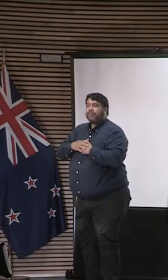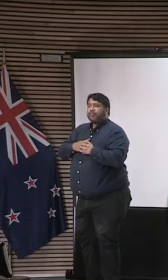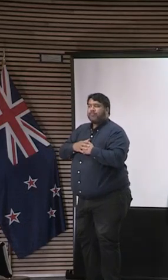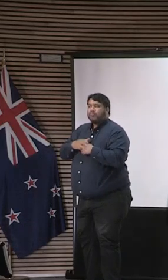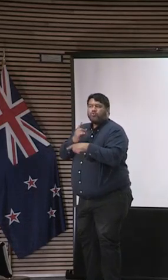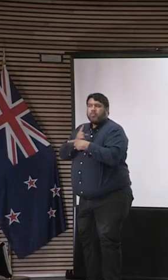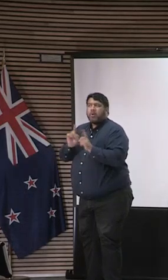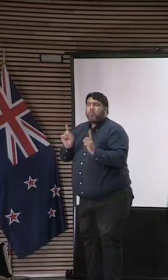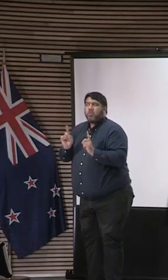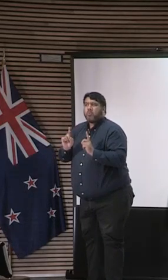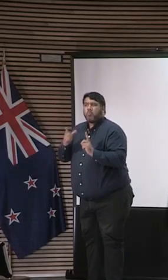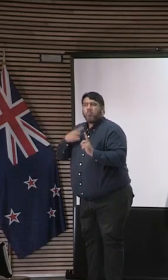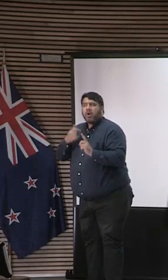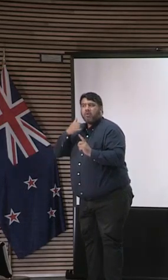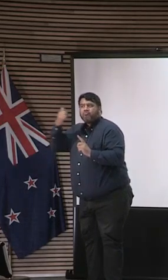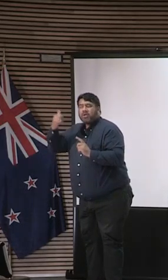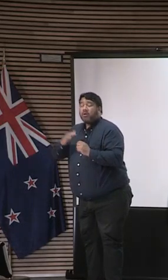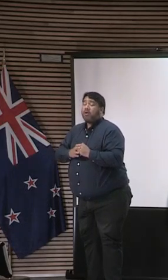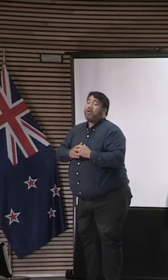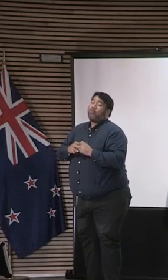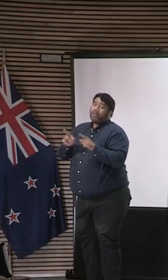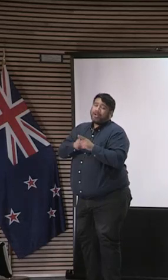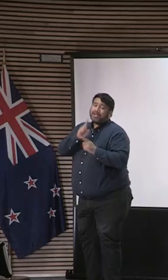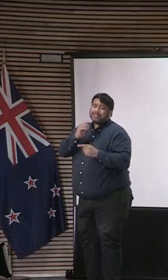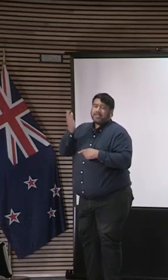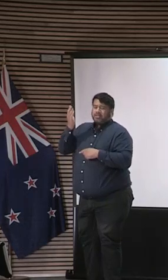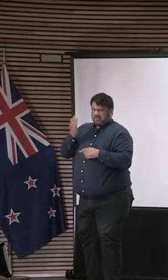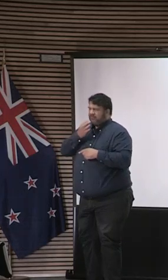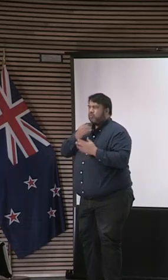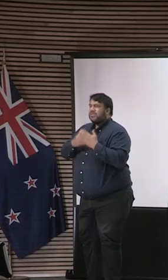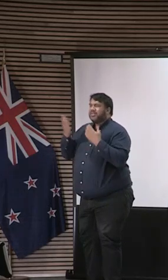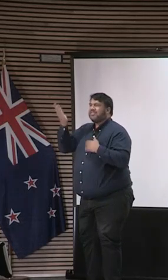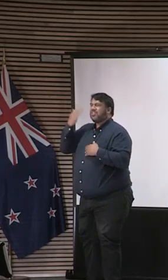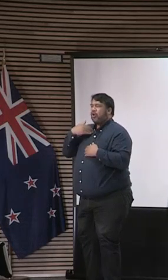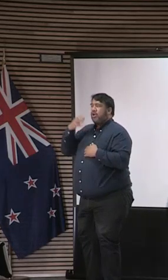mai i runga. Na te mea kaore i tino whakatutuki i a raatau nga herenga inapo. KAUPAPA: I to waea waea me te Kuini i te wa